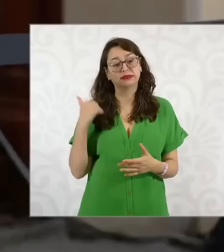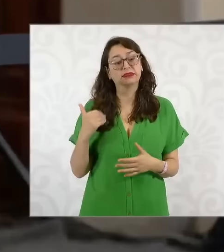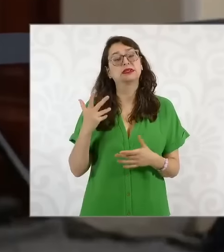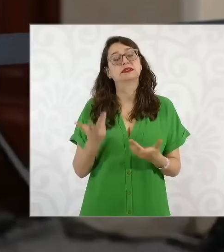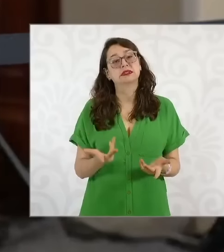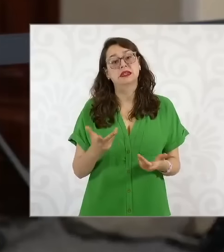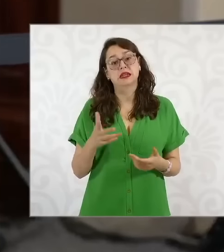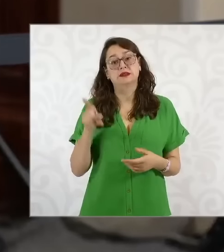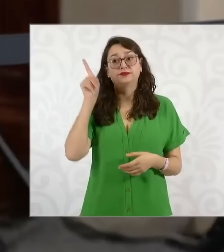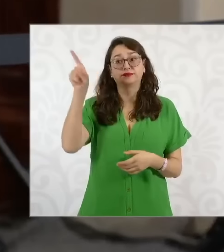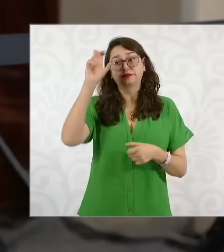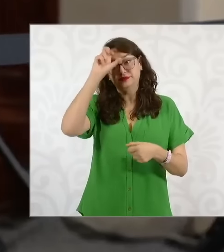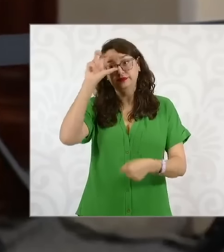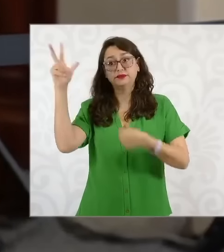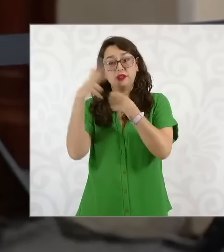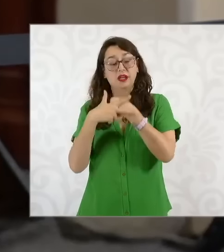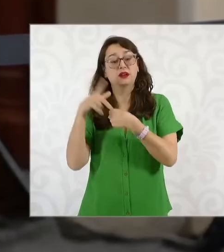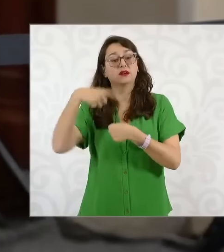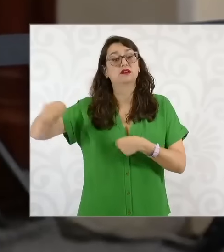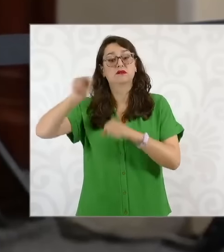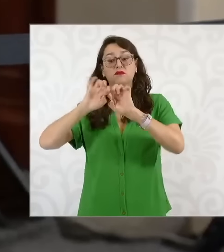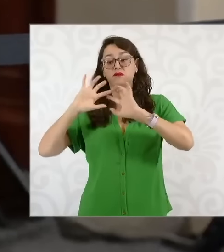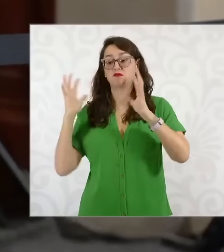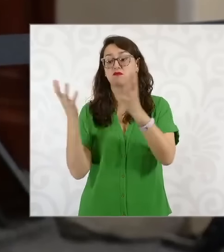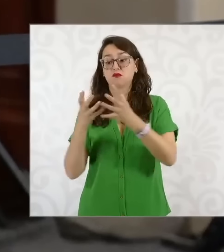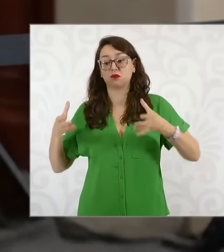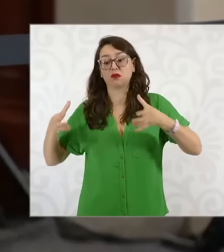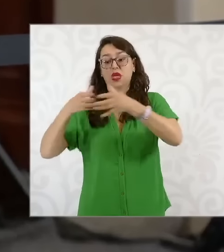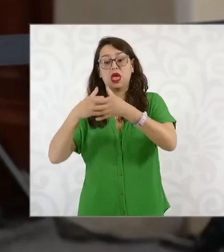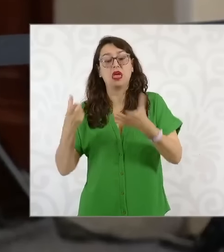del Parlamento Europeo al al acuerdo global modernizado y al acuerdo comercial interior. ¿Qué